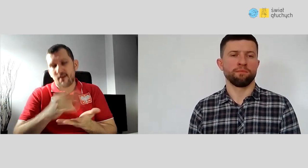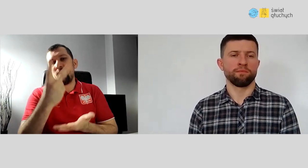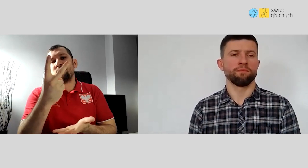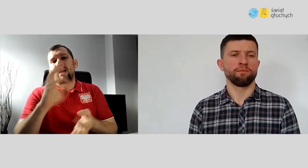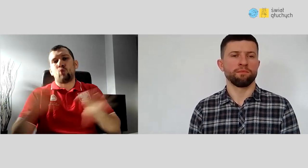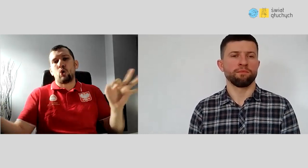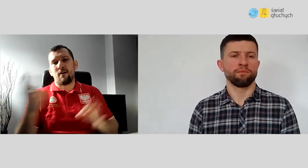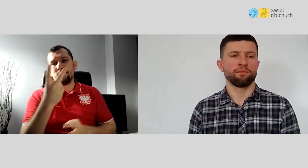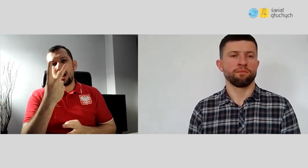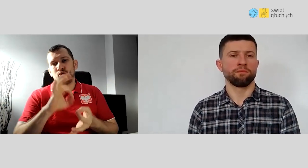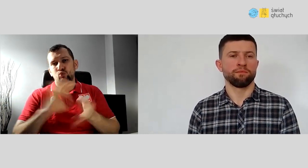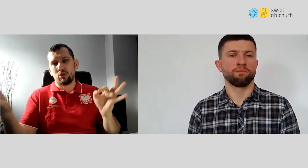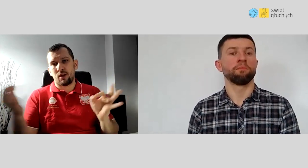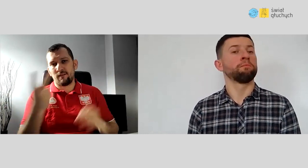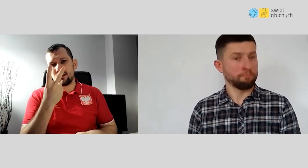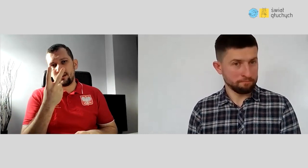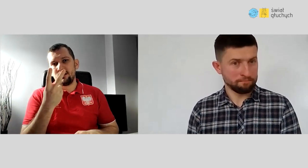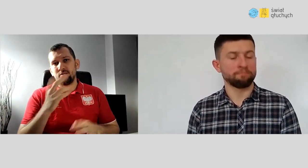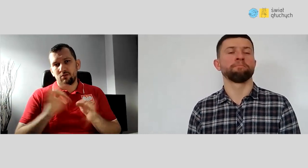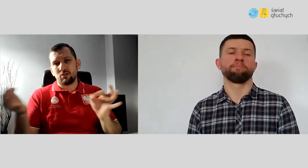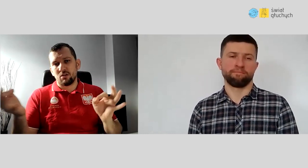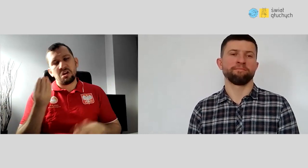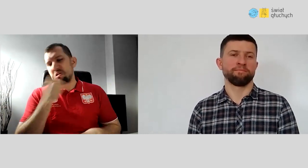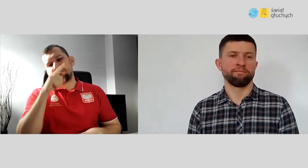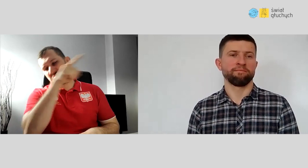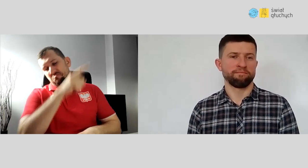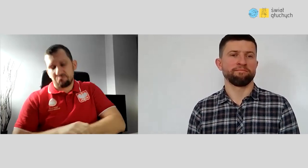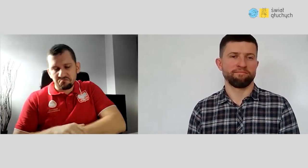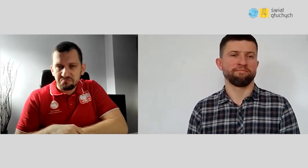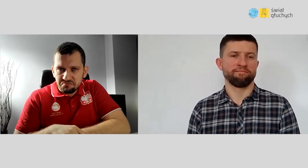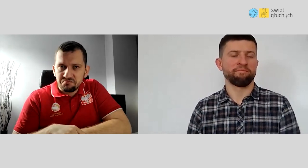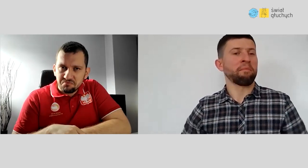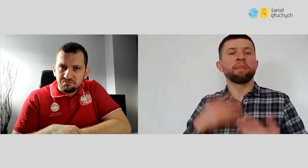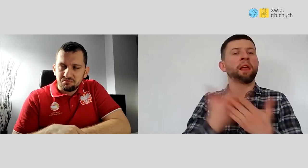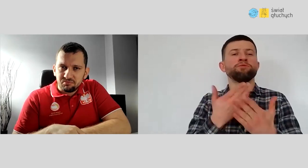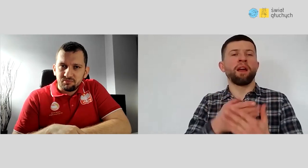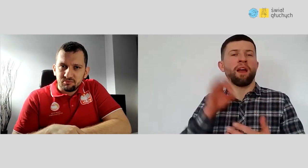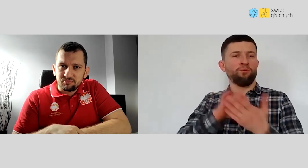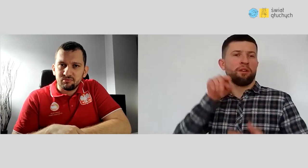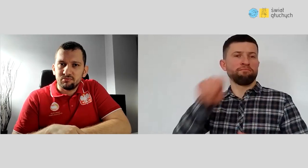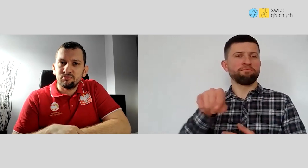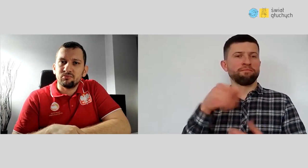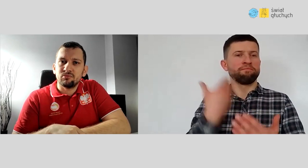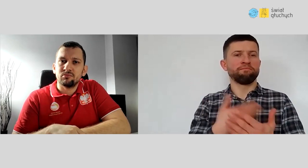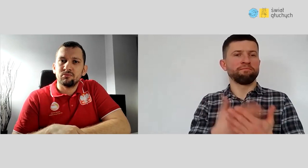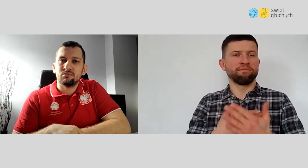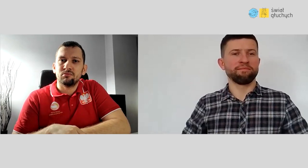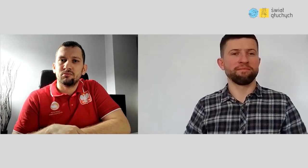Tam zdobyłem 2 złote medali. To są moje najcenniejsze medale. Dlaczego akurat te medale?